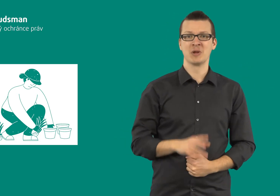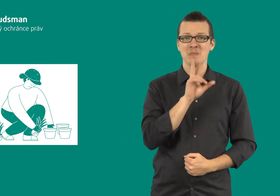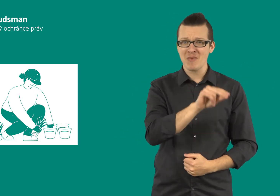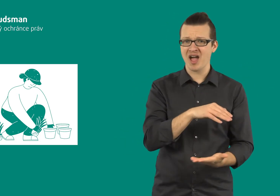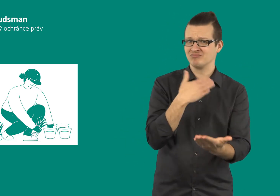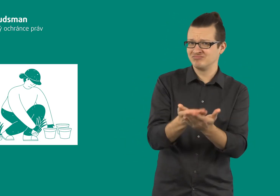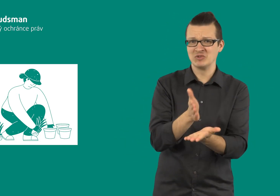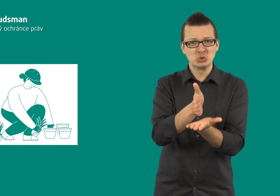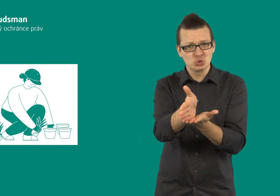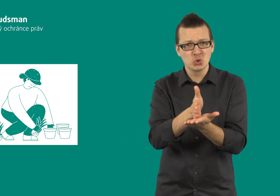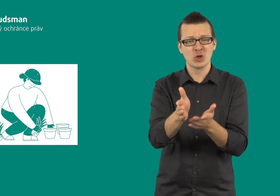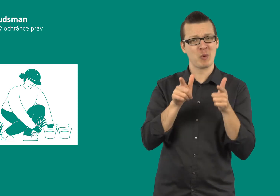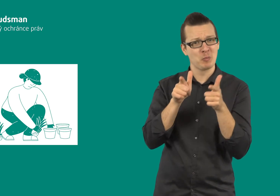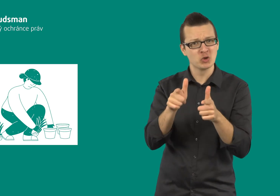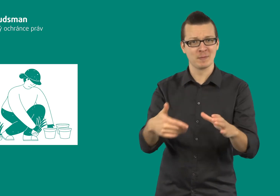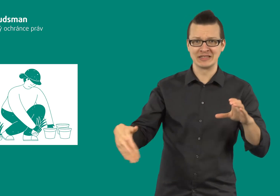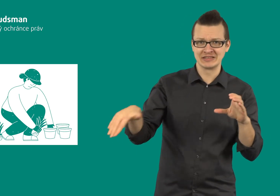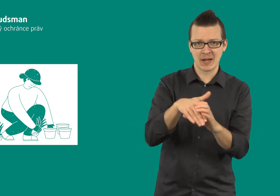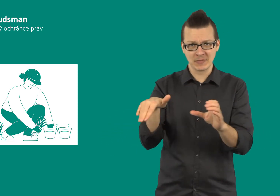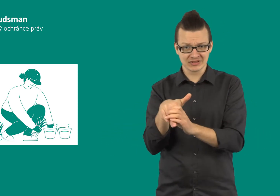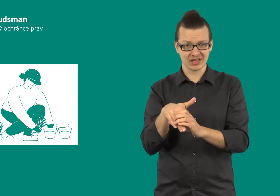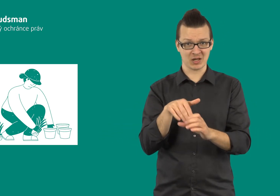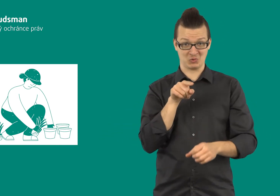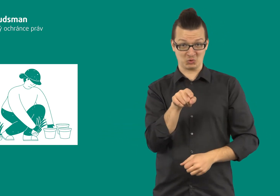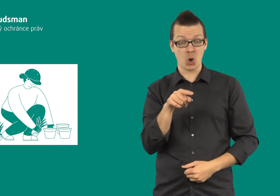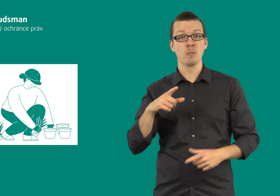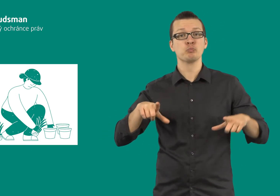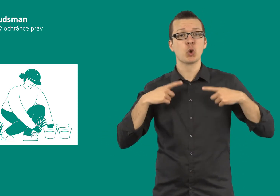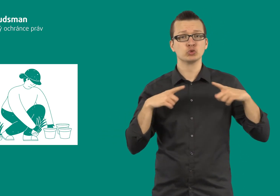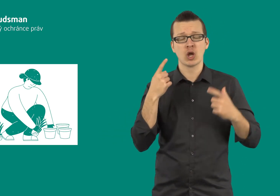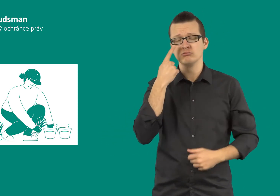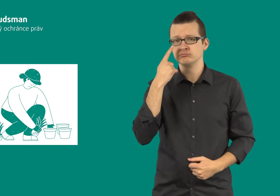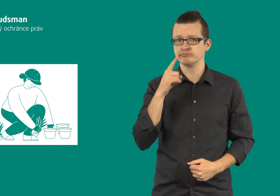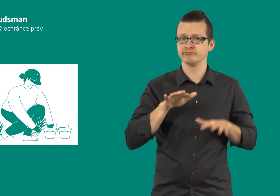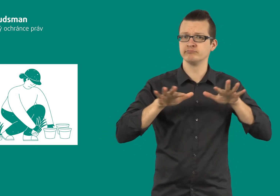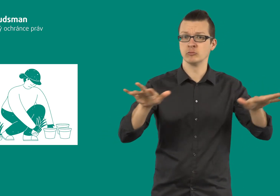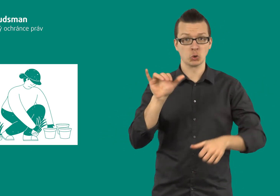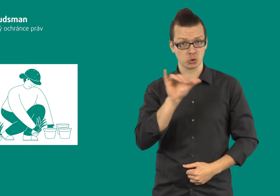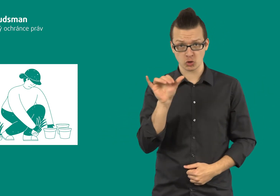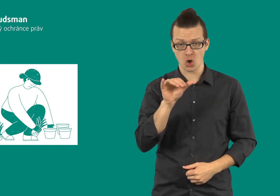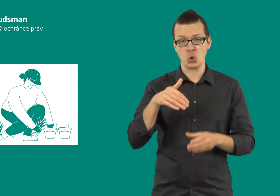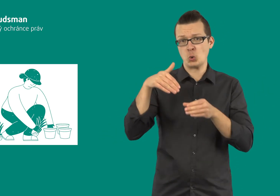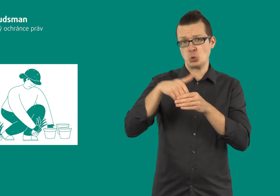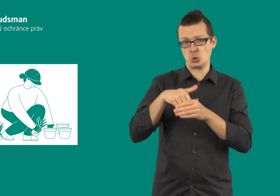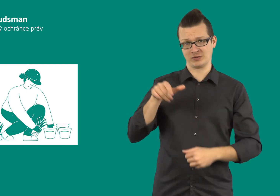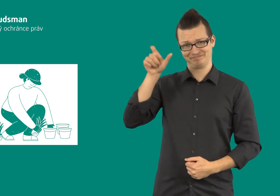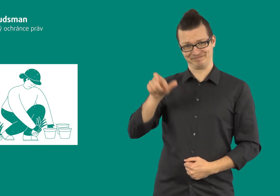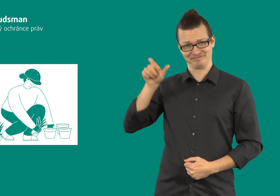Služby podporovaného zaměstnávání využívají především lidé s významně omezenou pracovní schopností.